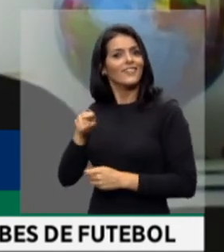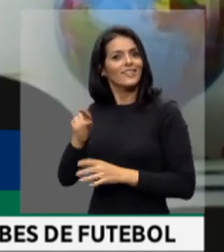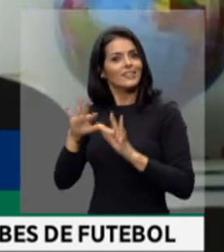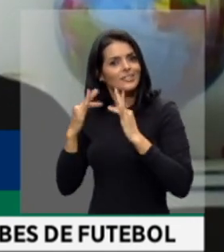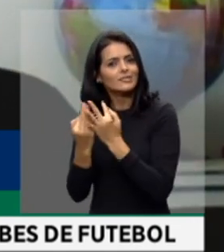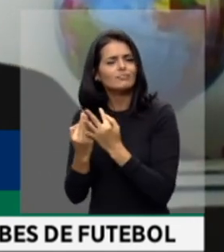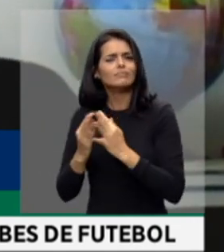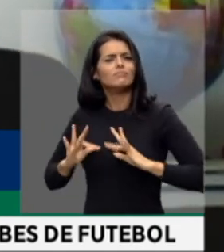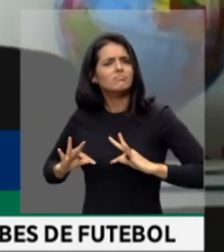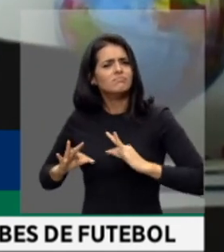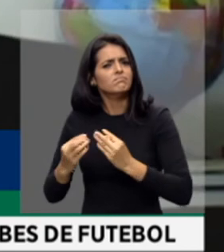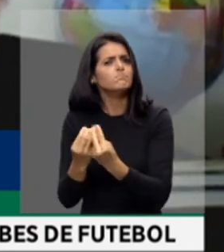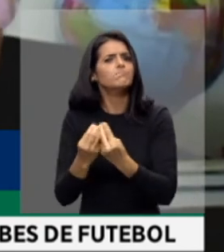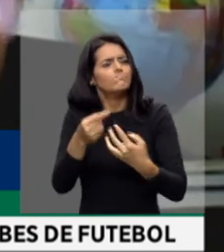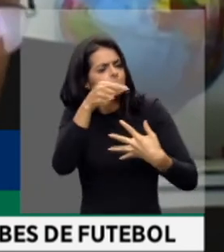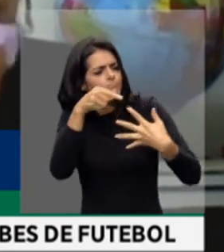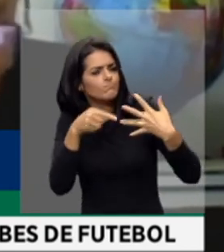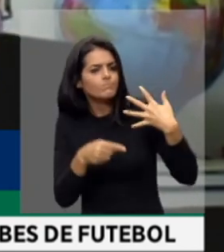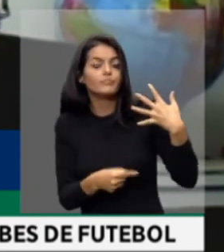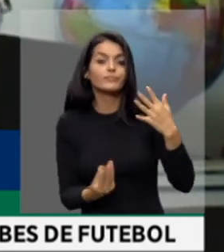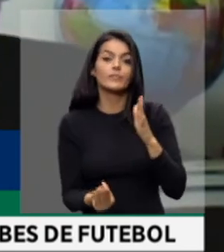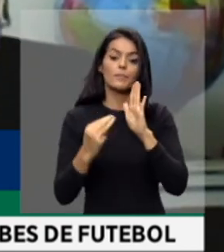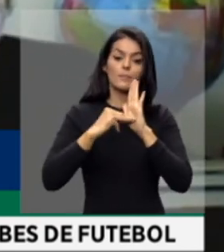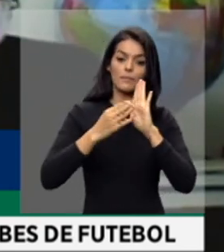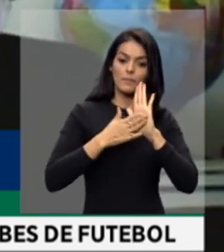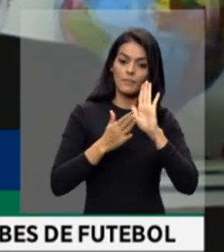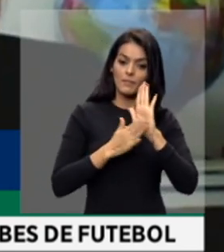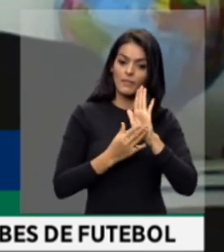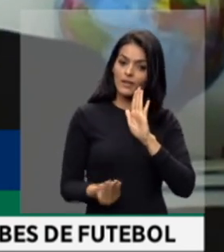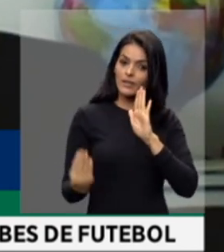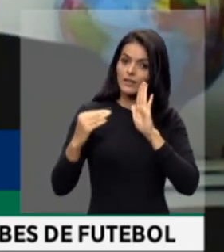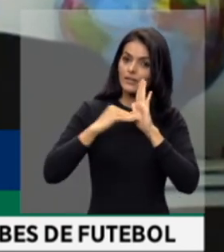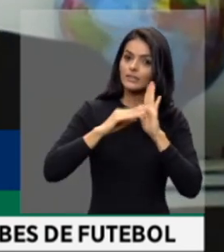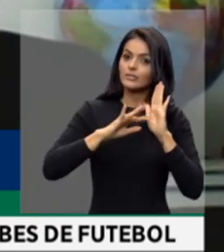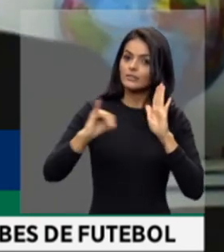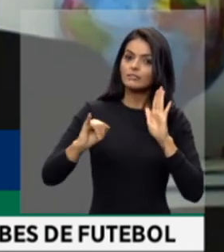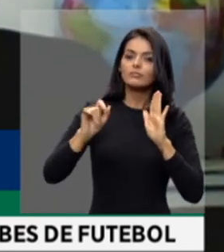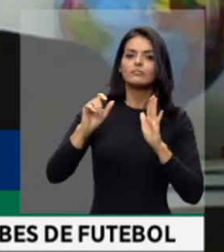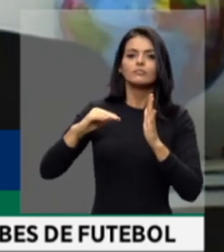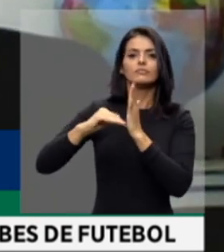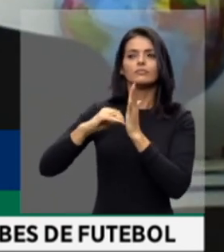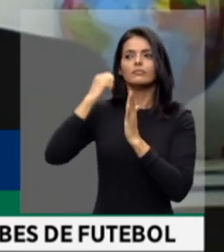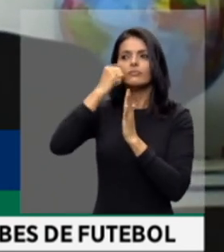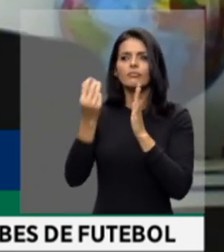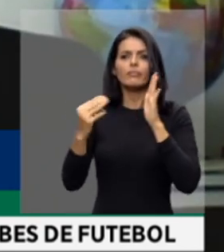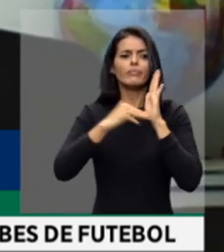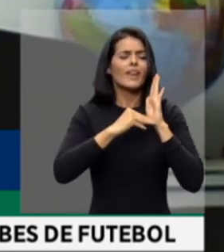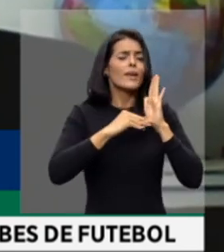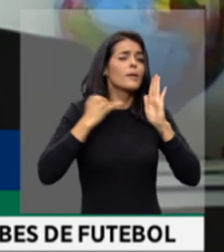PROJETOS E ISSO FAZ COM QUE ESSAS PESSOAS POSSAM ENTÃO TER A QUALIDADE DE VIDA NAS SUAS FAMÍLIAS, QUE POSSAM